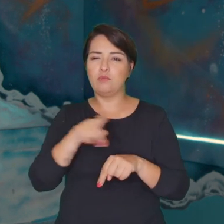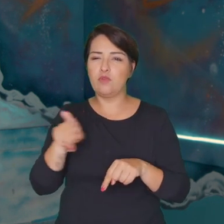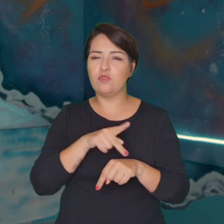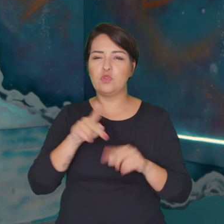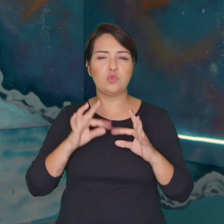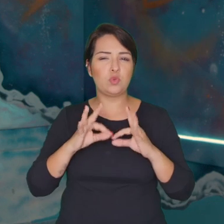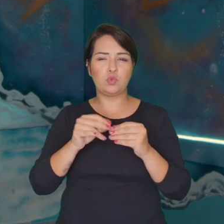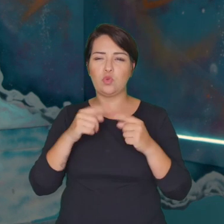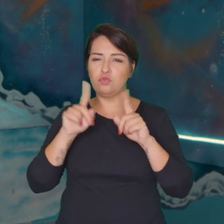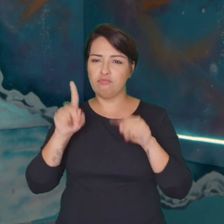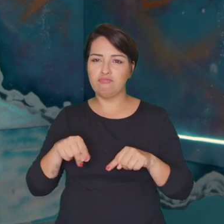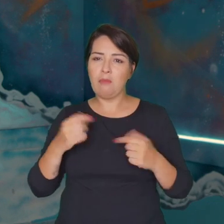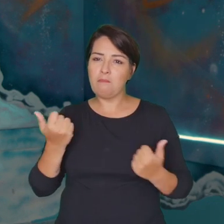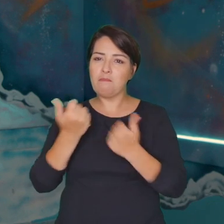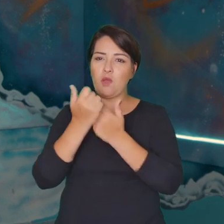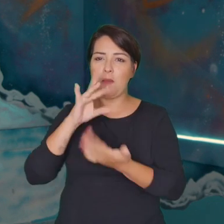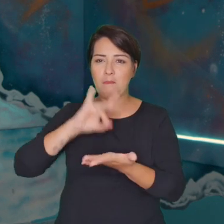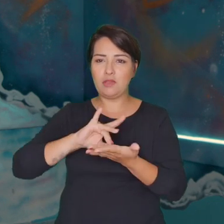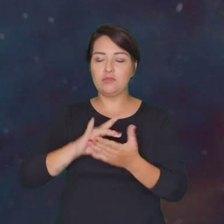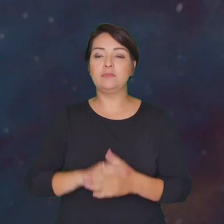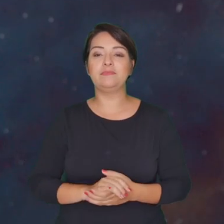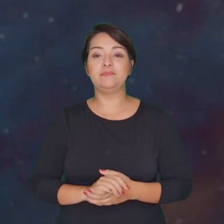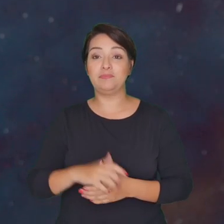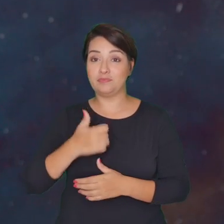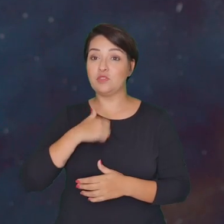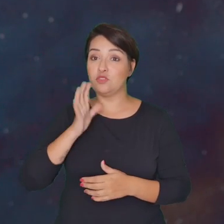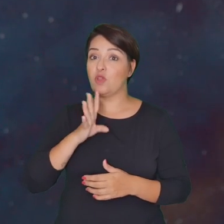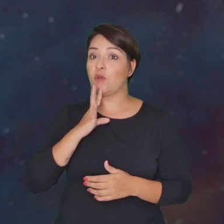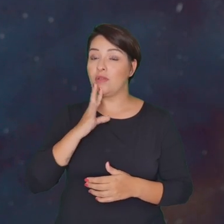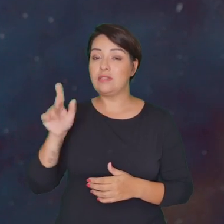E acho que é a primeira coisa que tem que acontecer. Eu Já conhecia o professor Márcio.